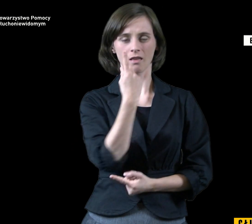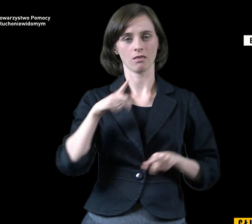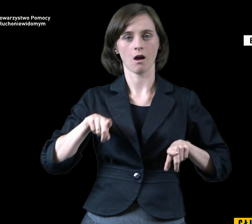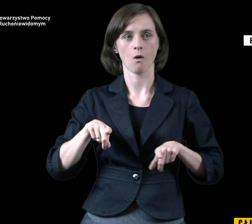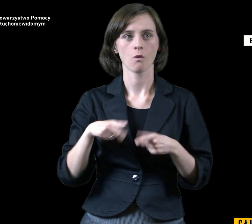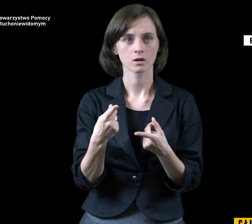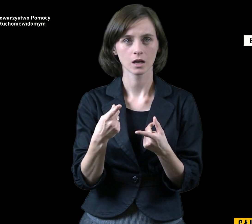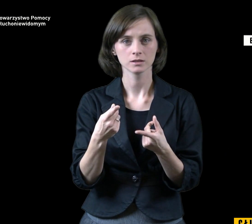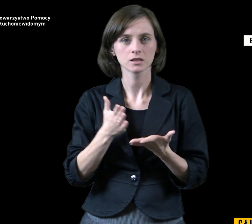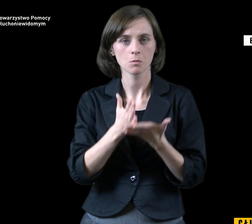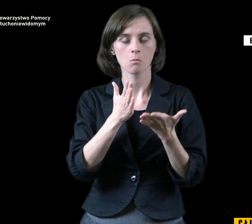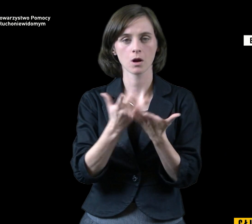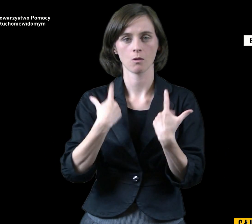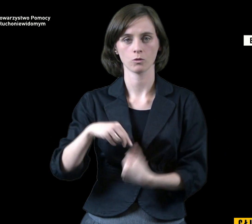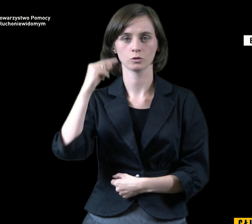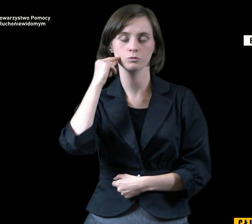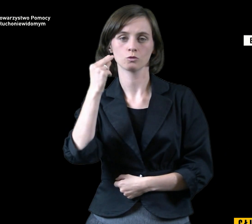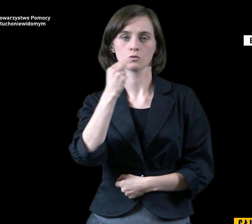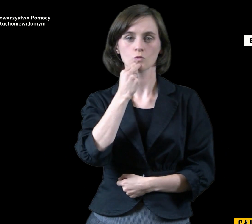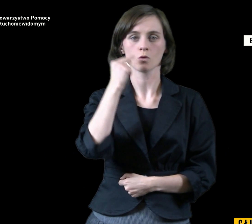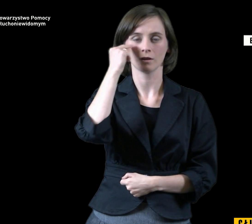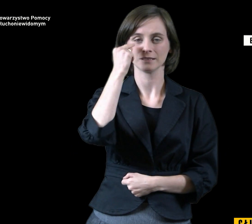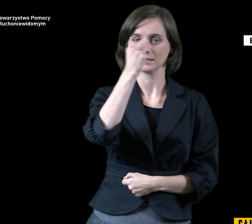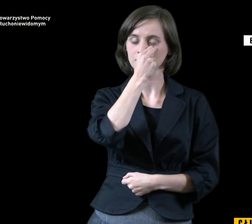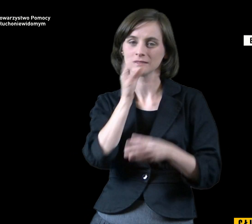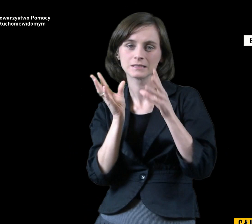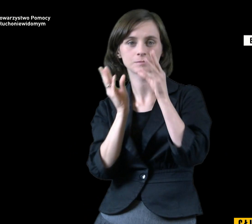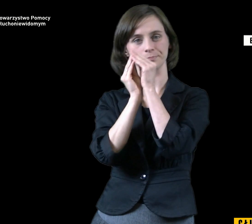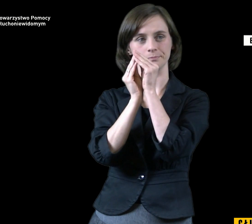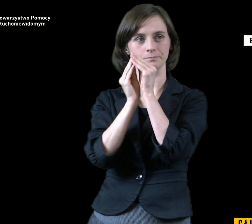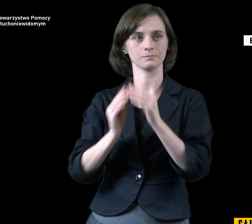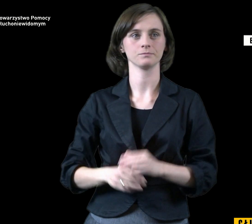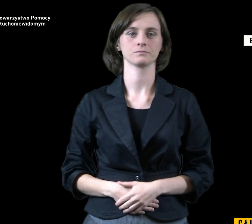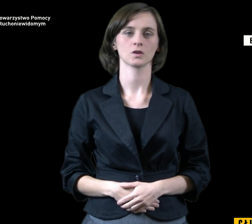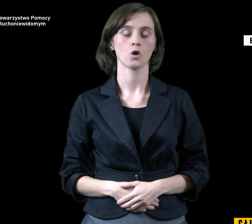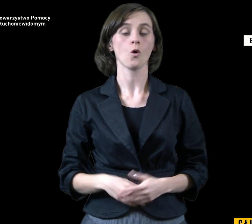i jako jedyne specjalizuje się we wspieraniu osób z jednoczesnym uszkodzeniem wzroku i słuchu.